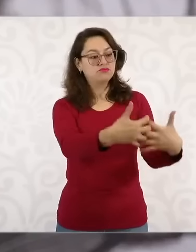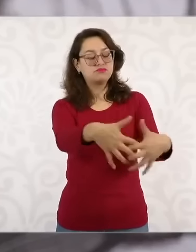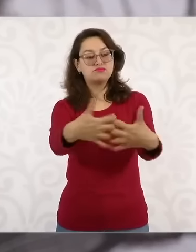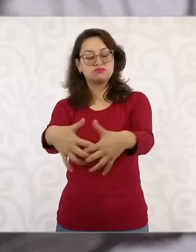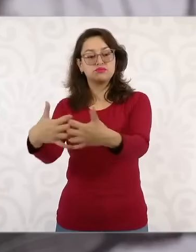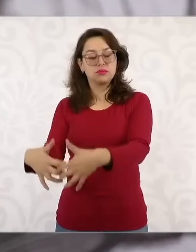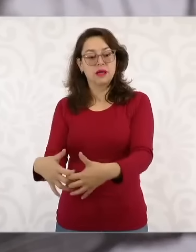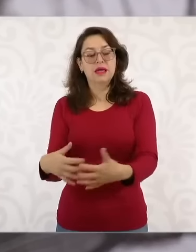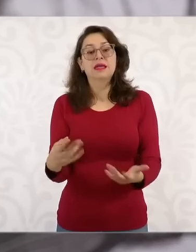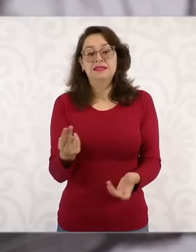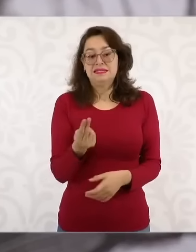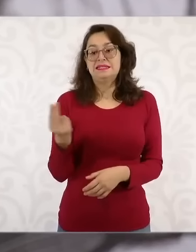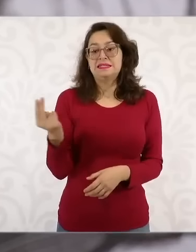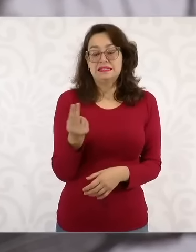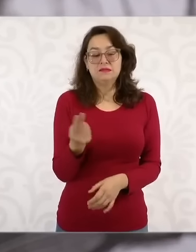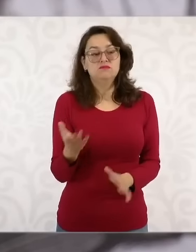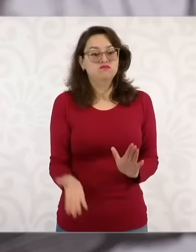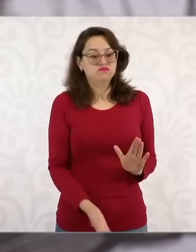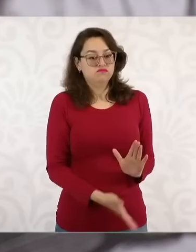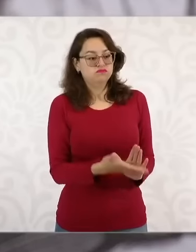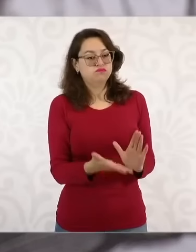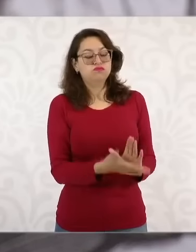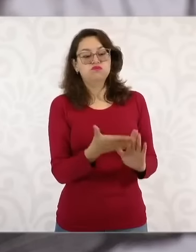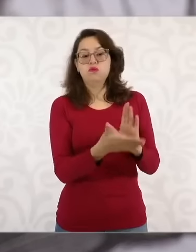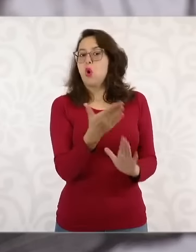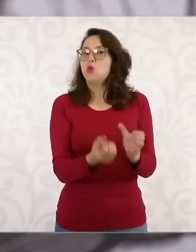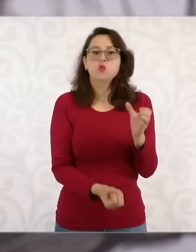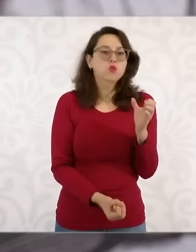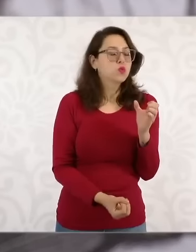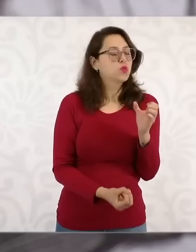se trata de construcciones que realizaremos de nuevas unidades de generación dentro de